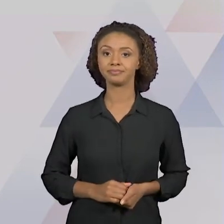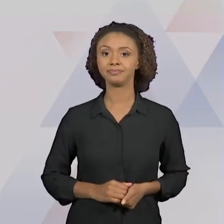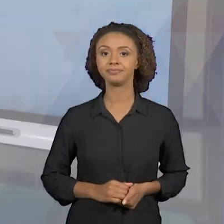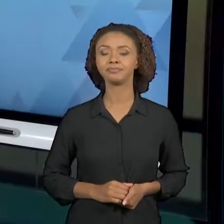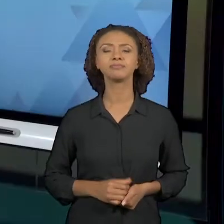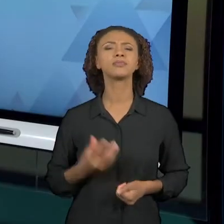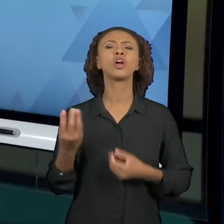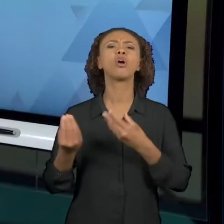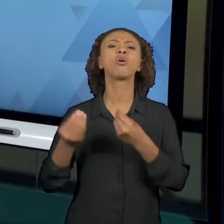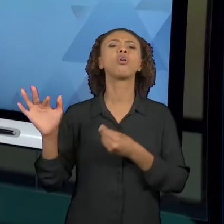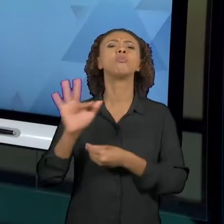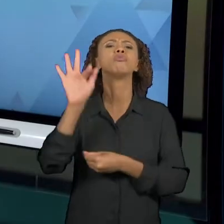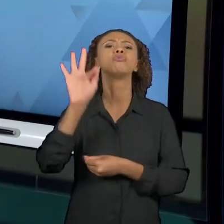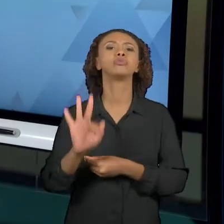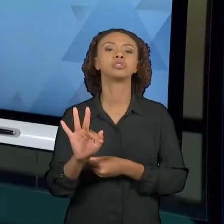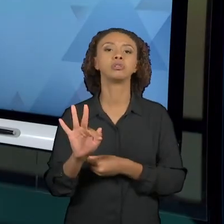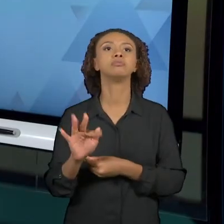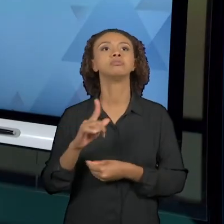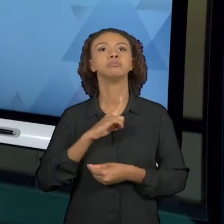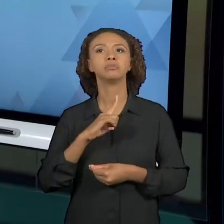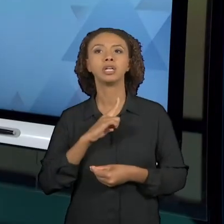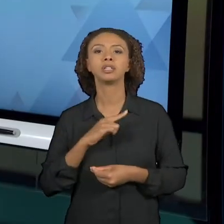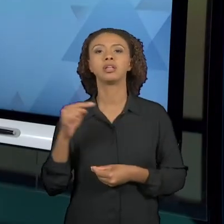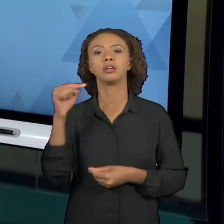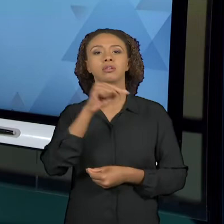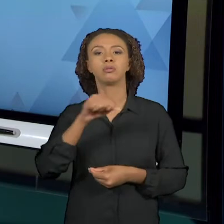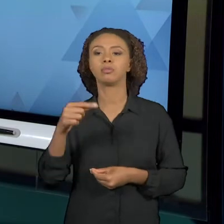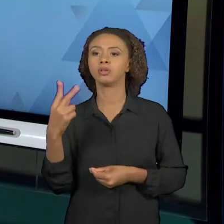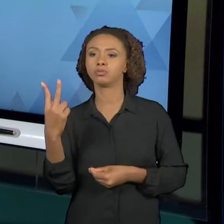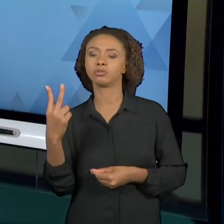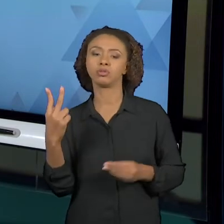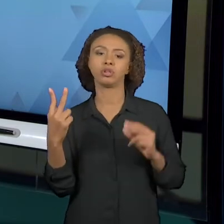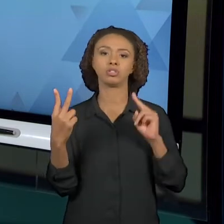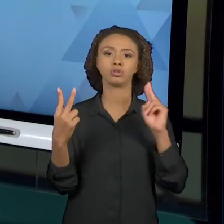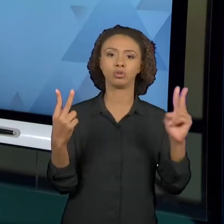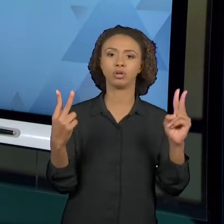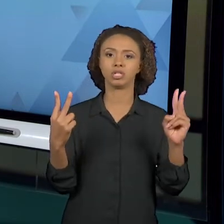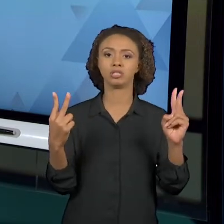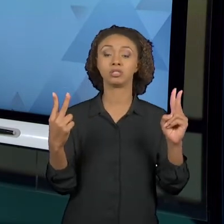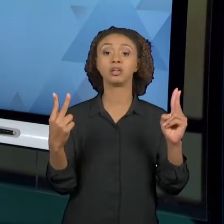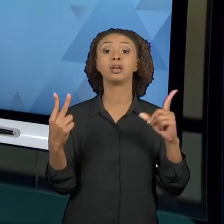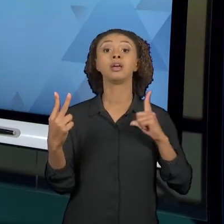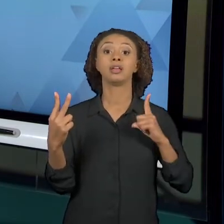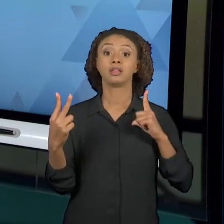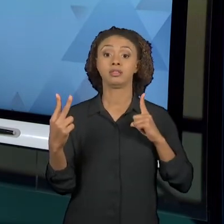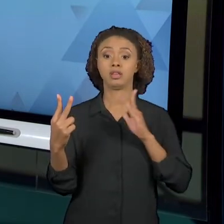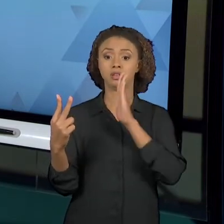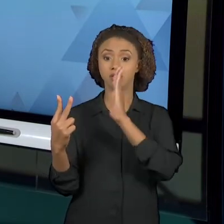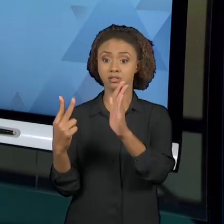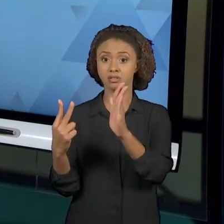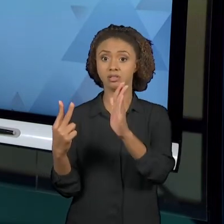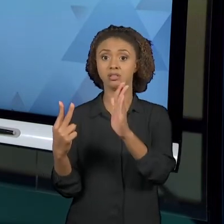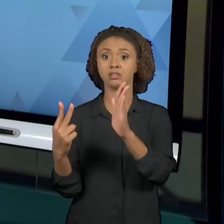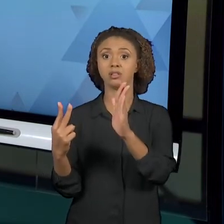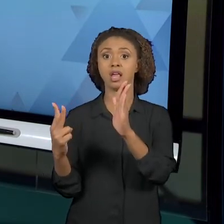[OTHON] ENTÃO COMO É ESSA FUNÇÃO? INTERVALO MENOS DOIS A DOIS, O TRECHO DE MENOS DOIS A ZERO NESSA PRIMEIRA METADE VALE UM. ENTÃO UMA